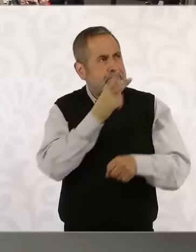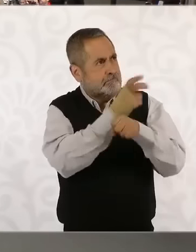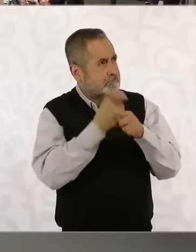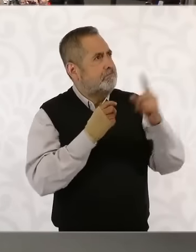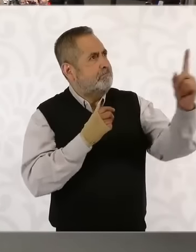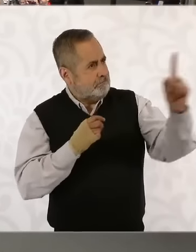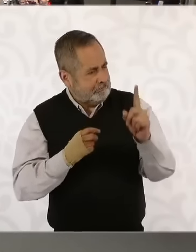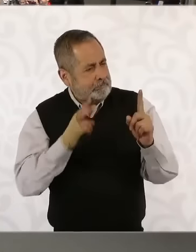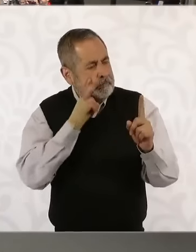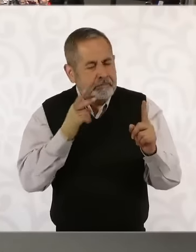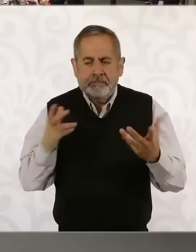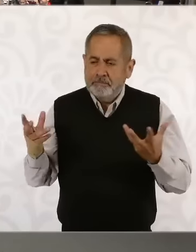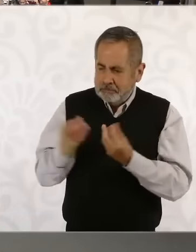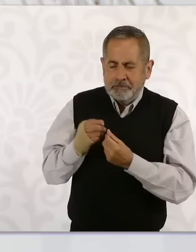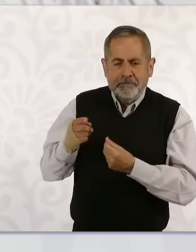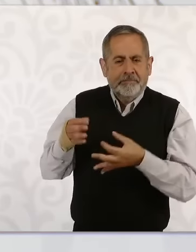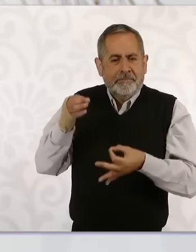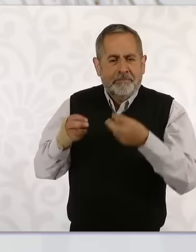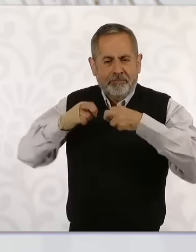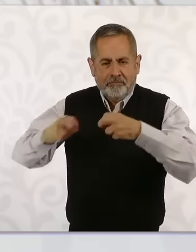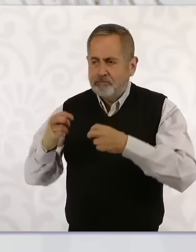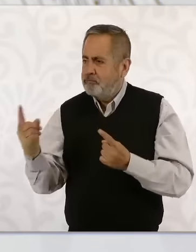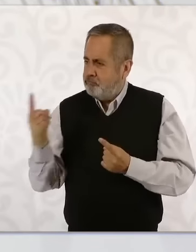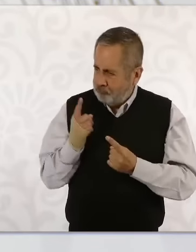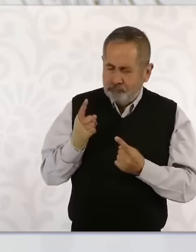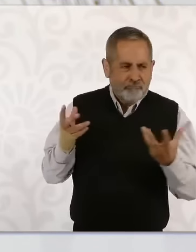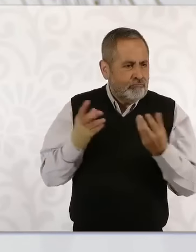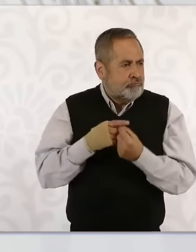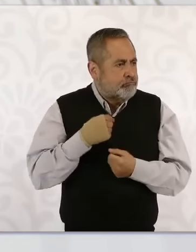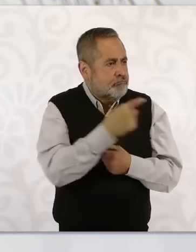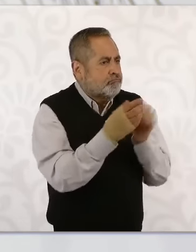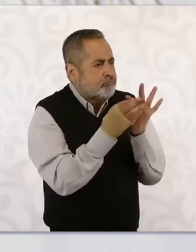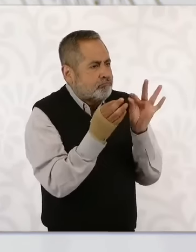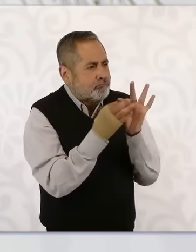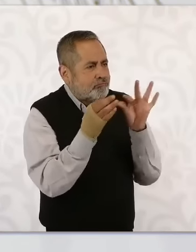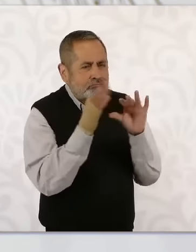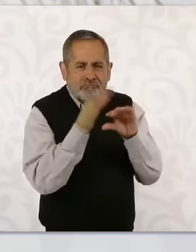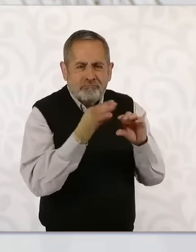ministro cuando se reúna con las calificadoras para que se pueda explicar con todo detalle,